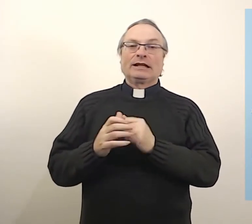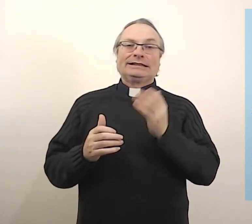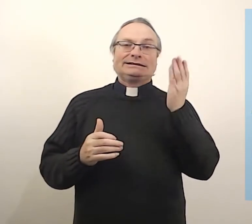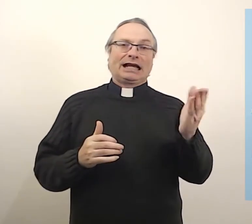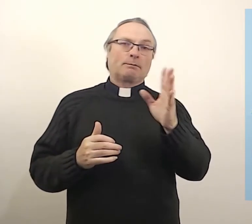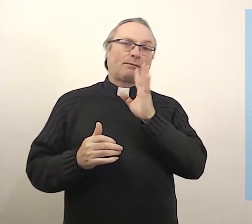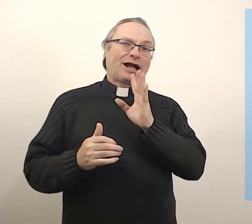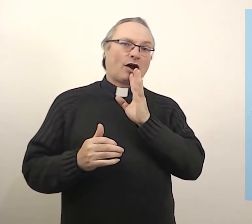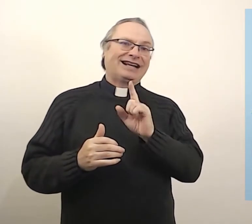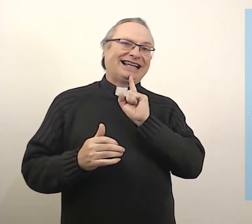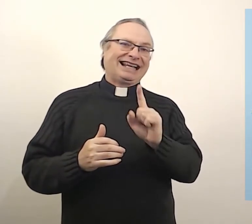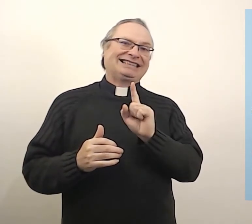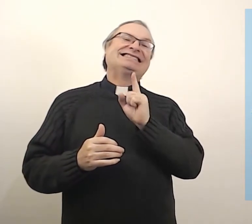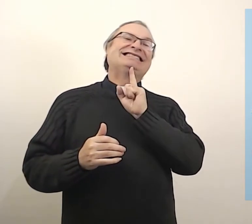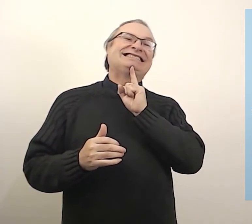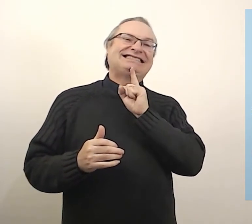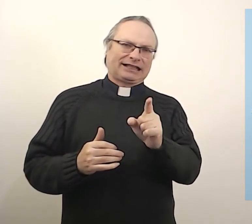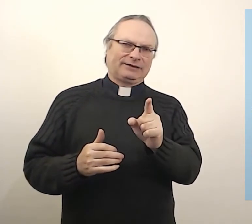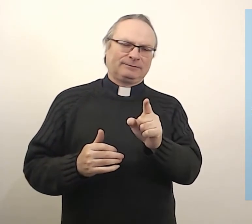Cette parole est certaine: